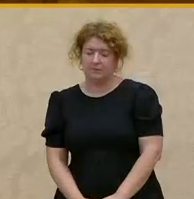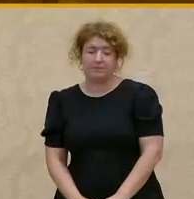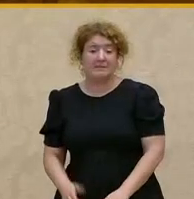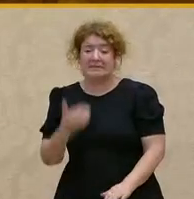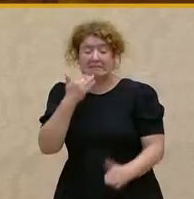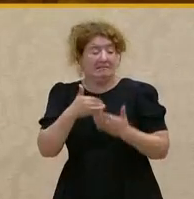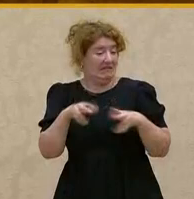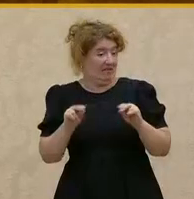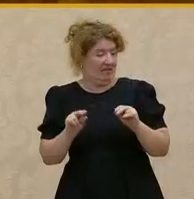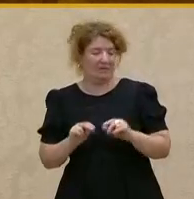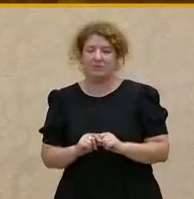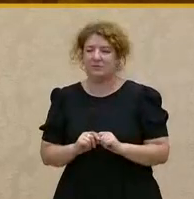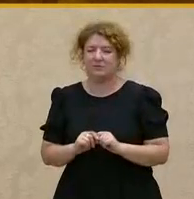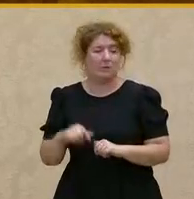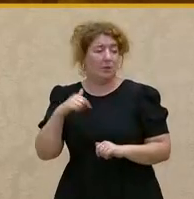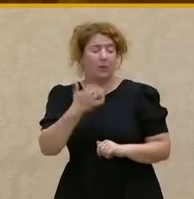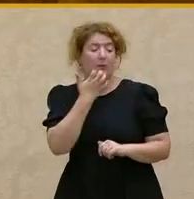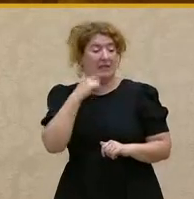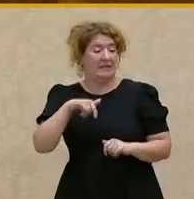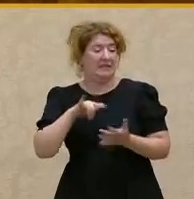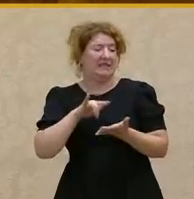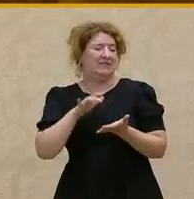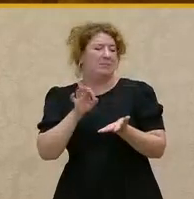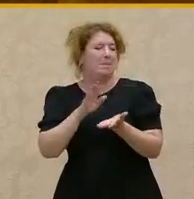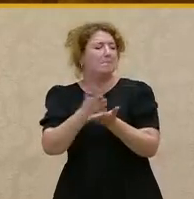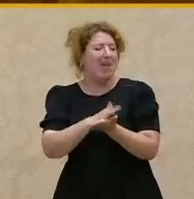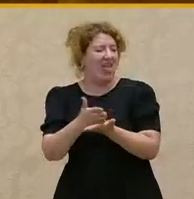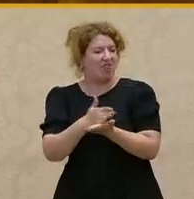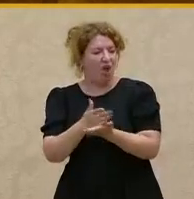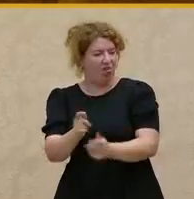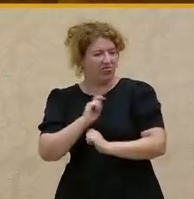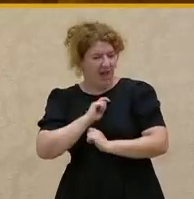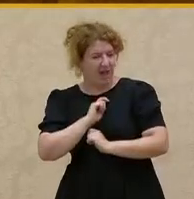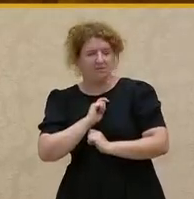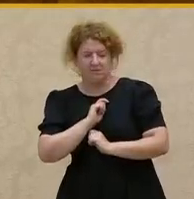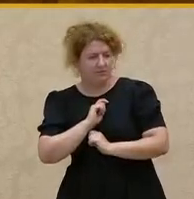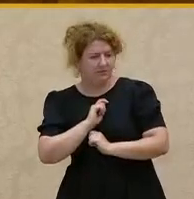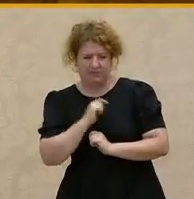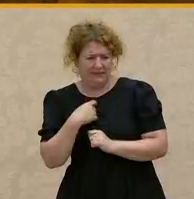quería comentar el servicio de mediación. Que es lo que más se necesita. Es decir,